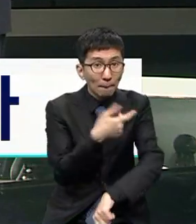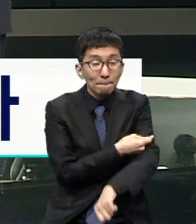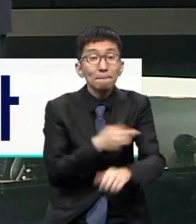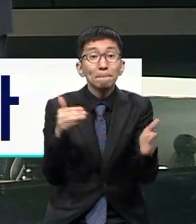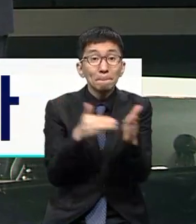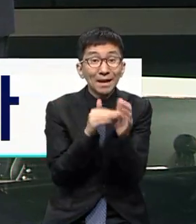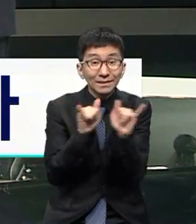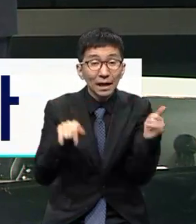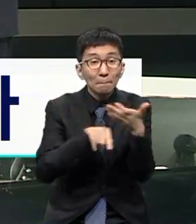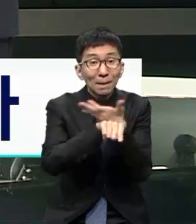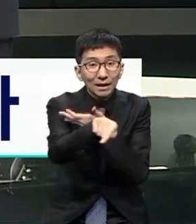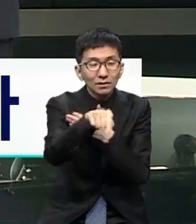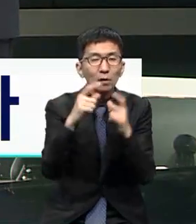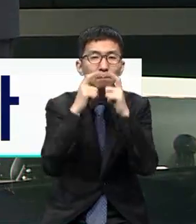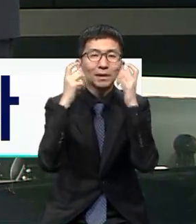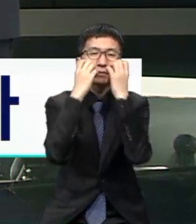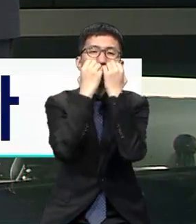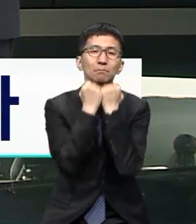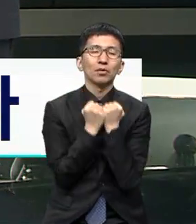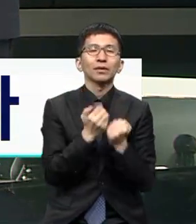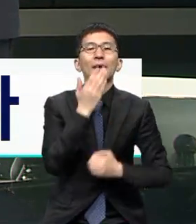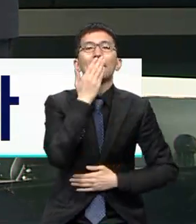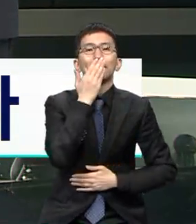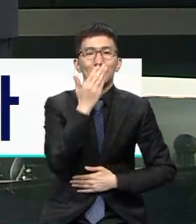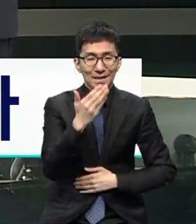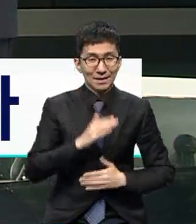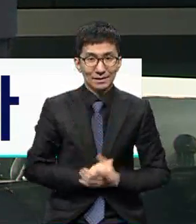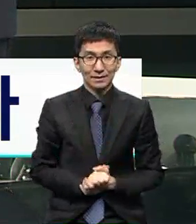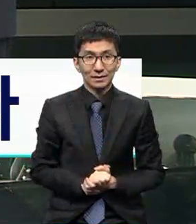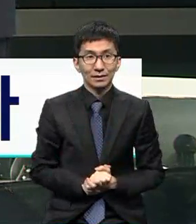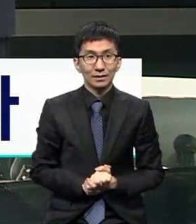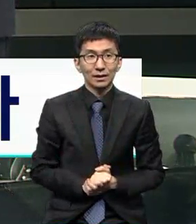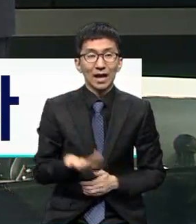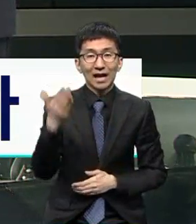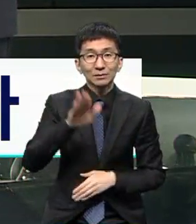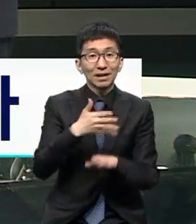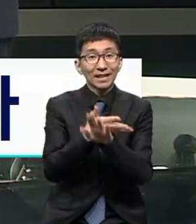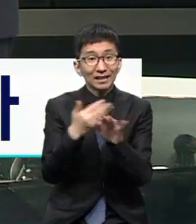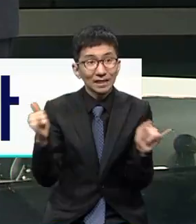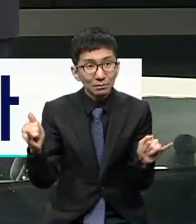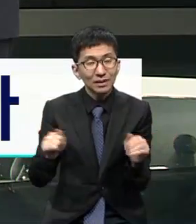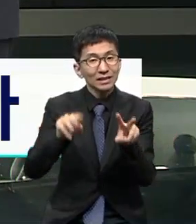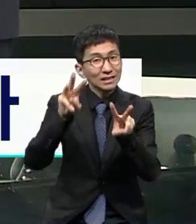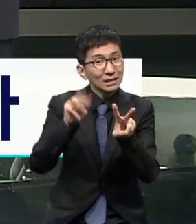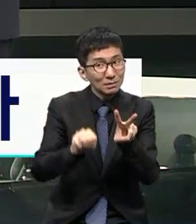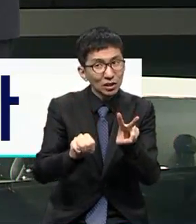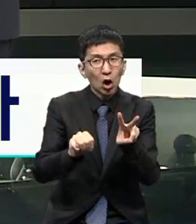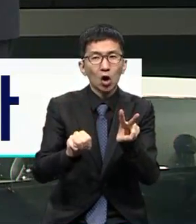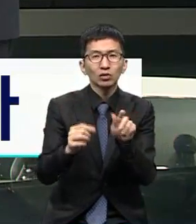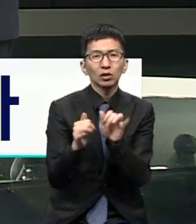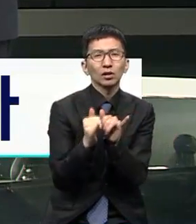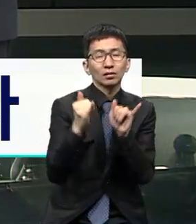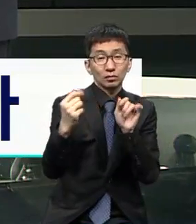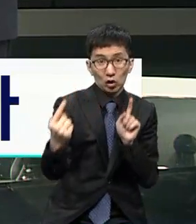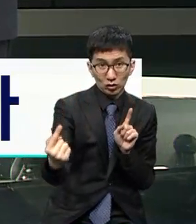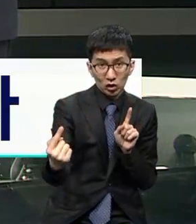사람들은 밖에서는 마스크를 벗을 수 있습니다. 다만 다른 사람과 2m 이상 떨어져 있을